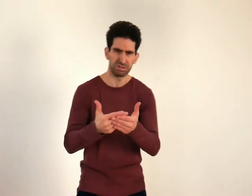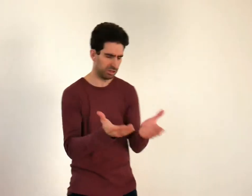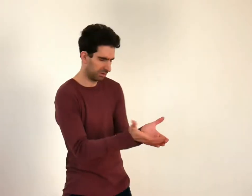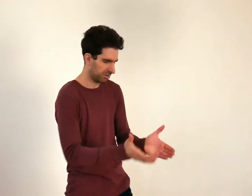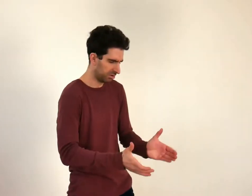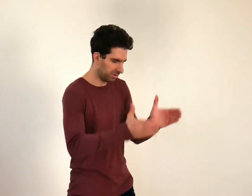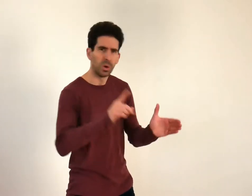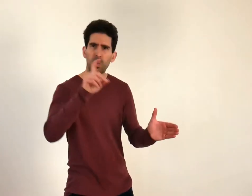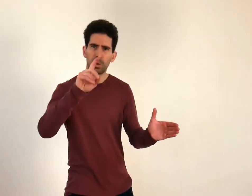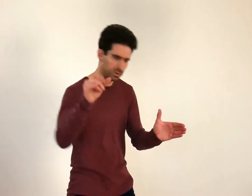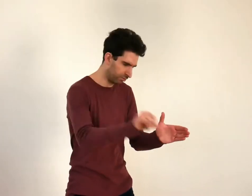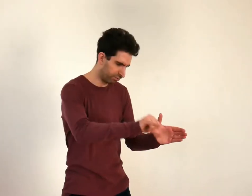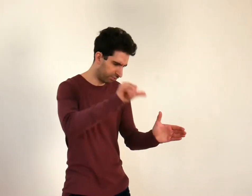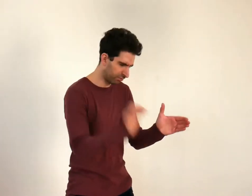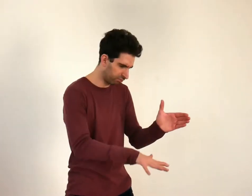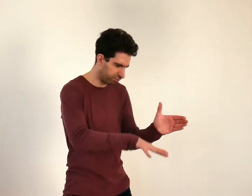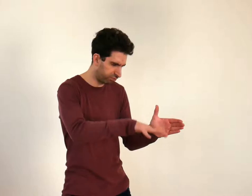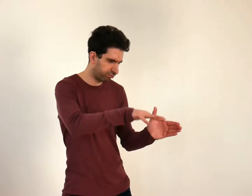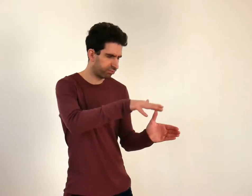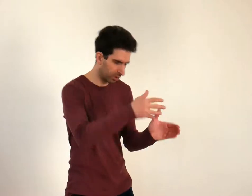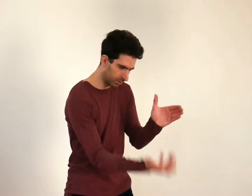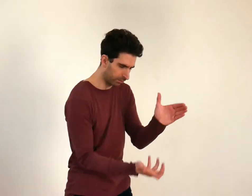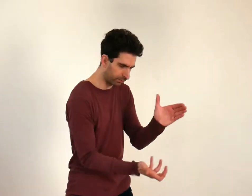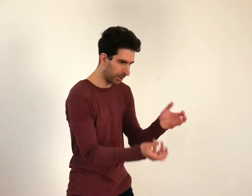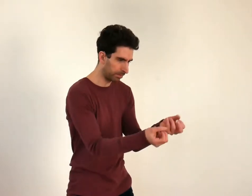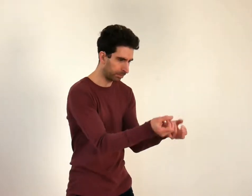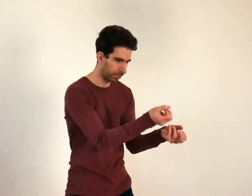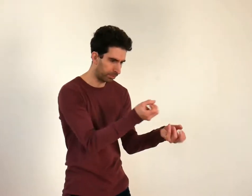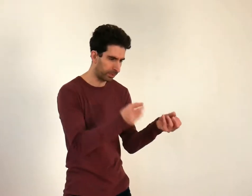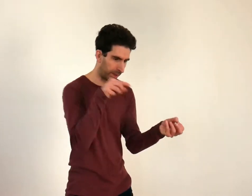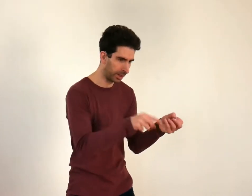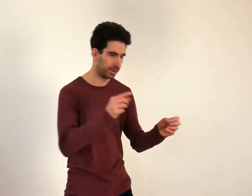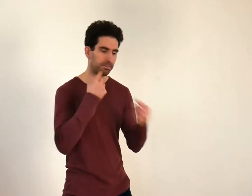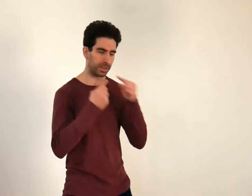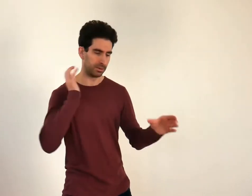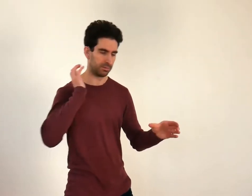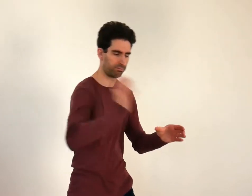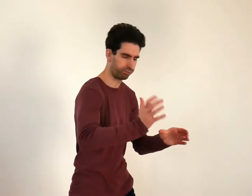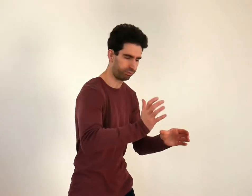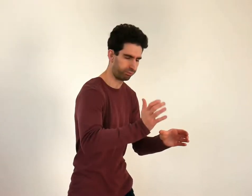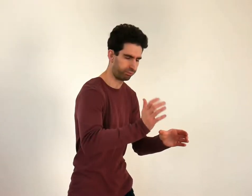D'abord verser l'eau dans une casserole puis, à ébullition, ajouter les pâtes.